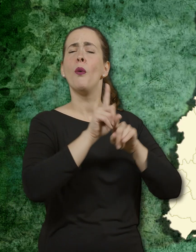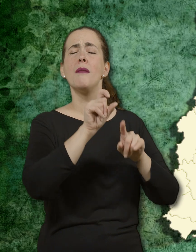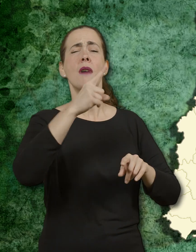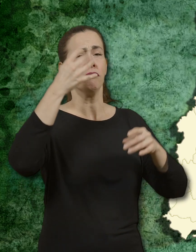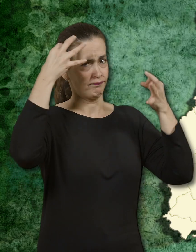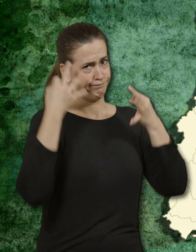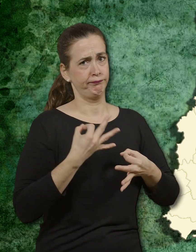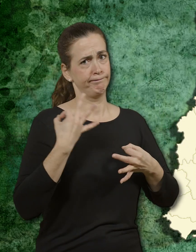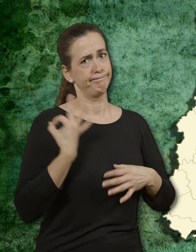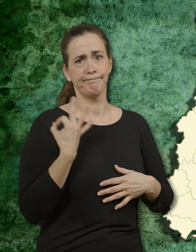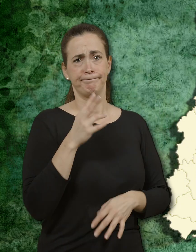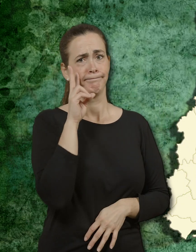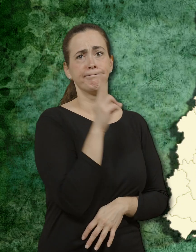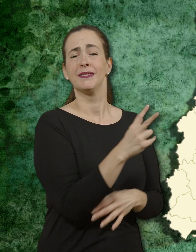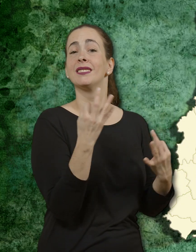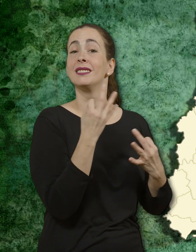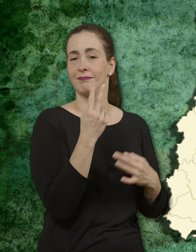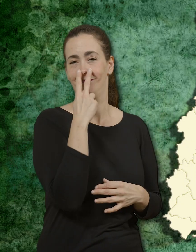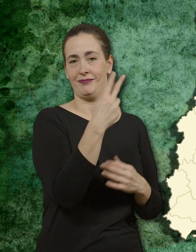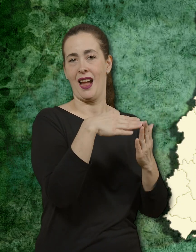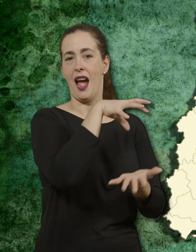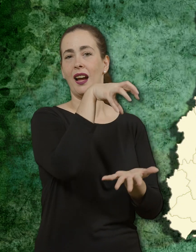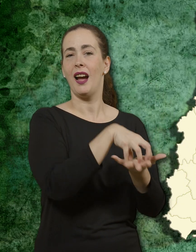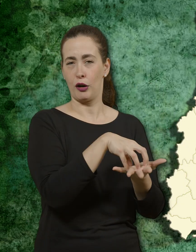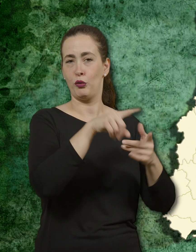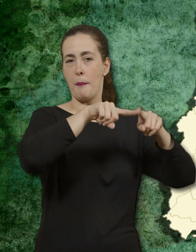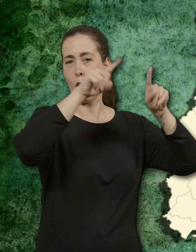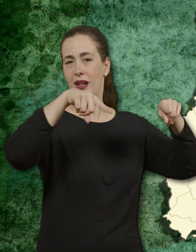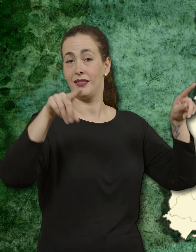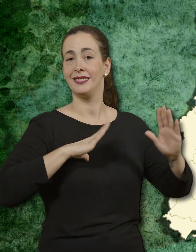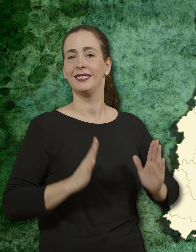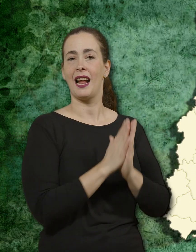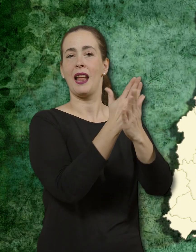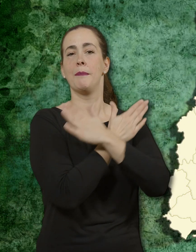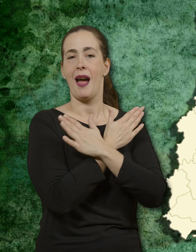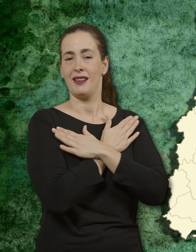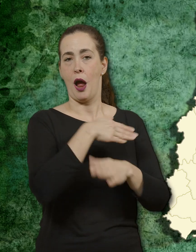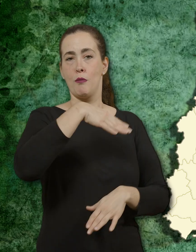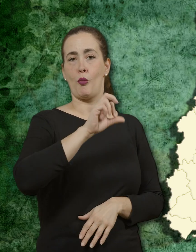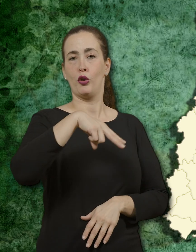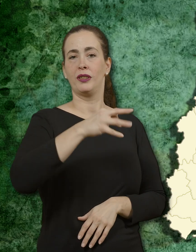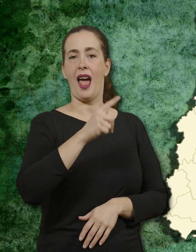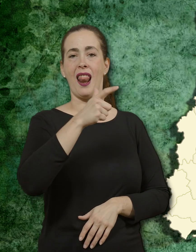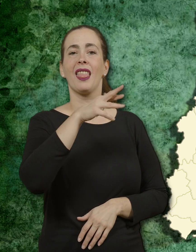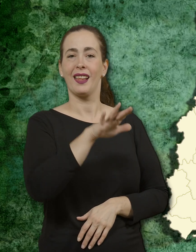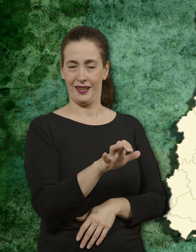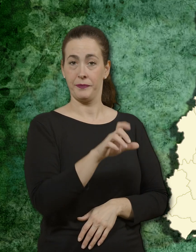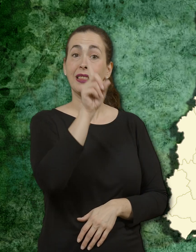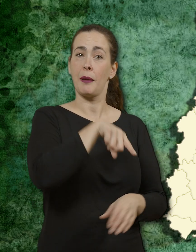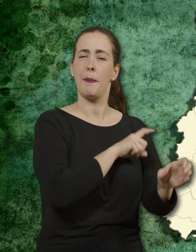Imprescindibles: Visitar la cartoixa de Santa Maria de Montalegre.